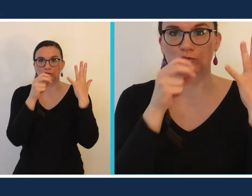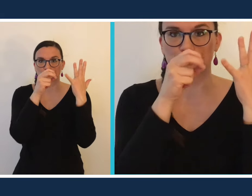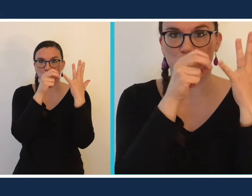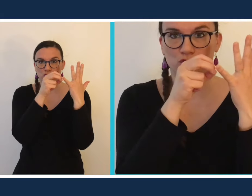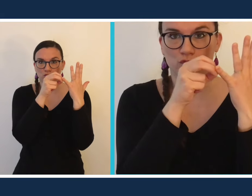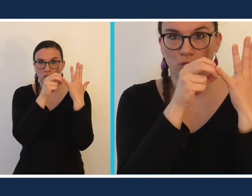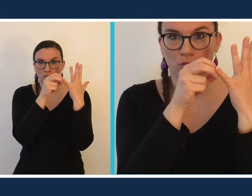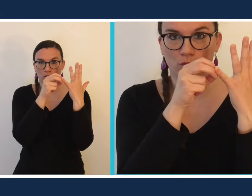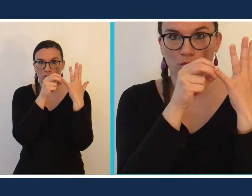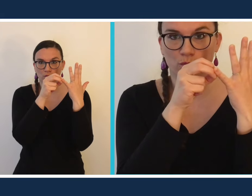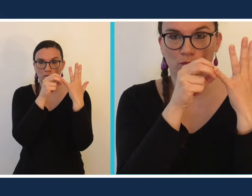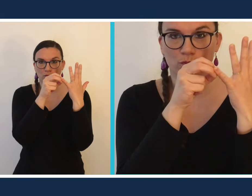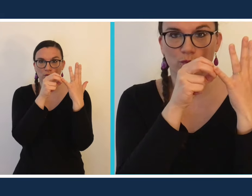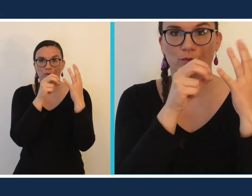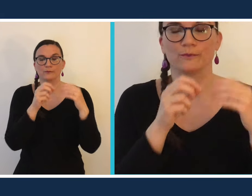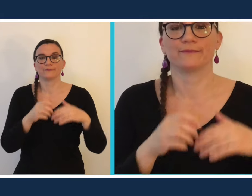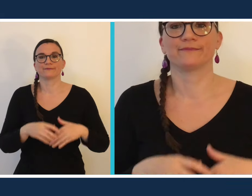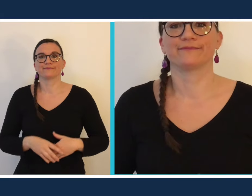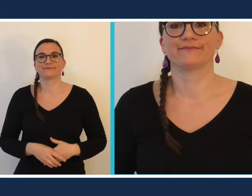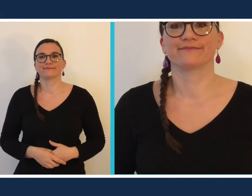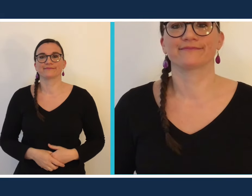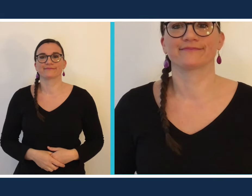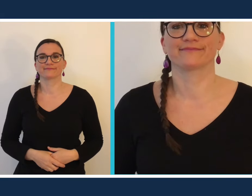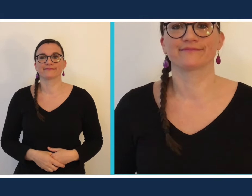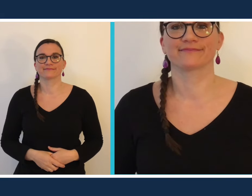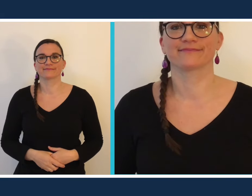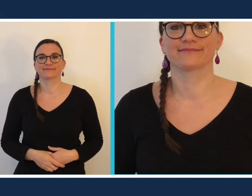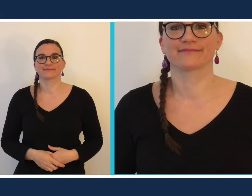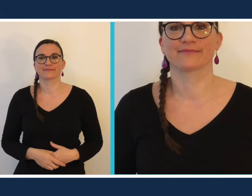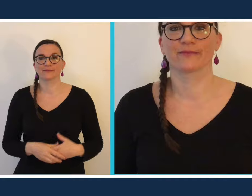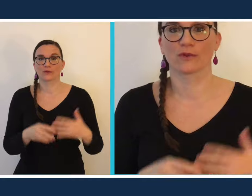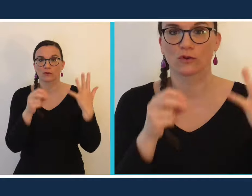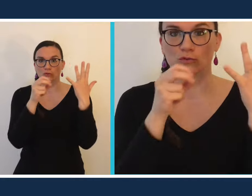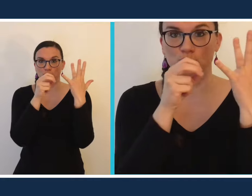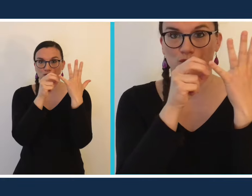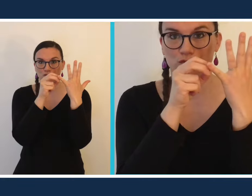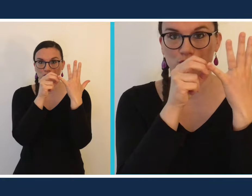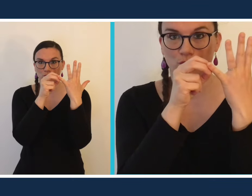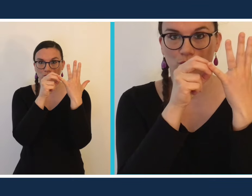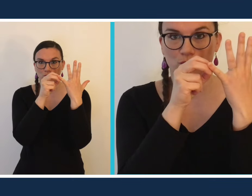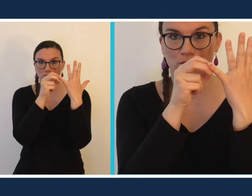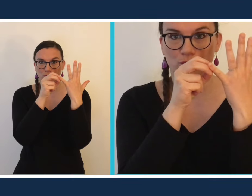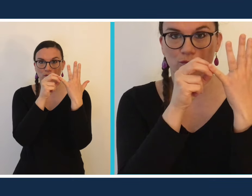[Bourgeons]